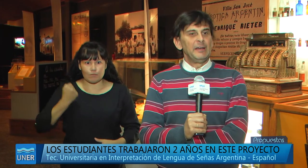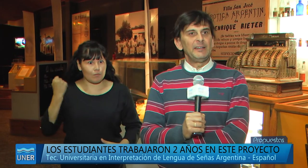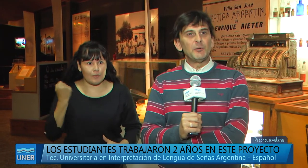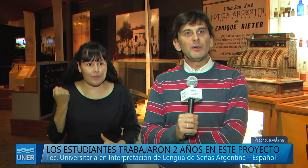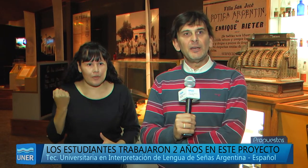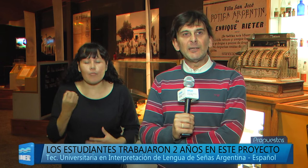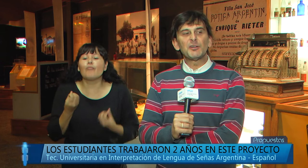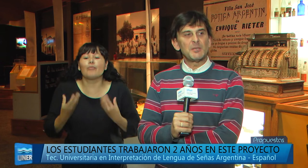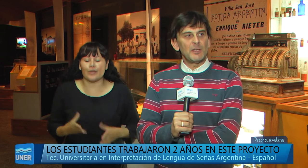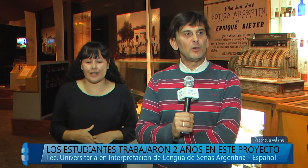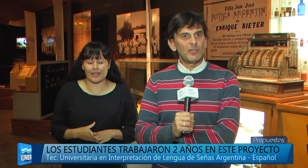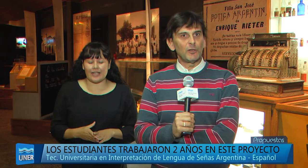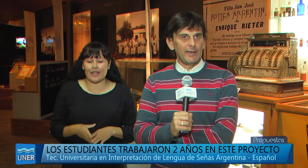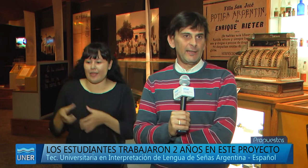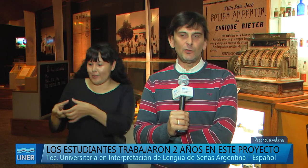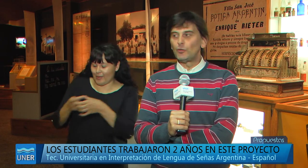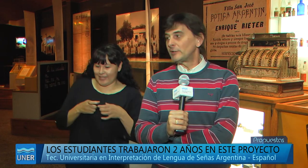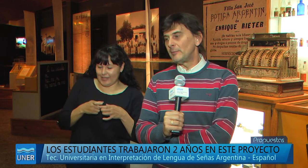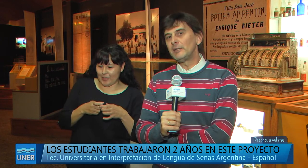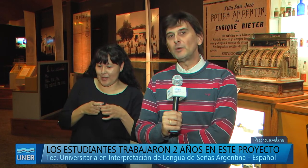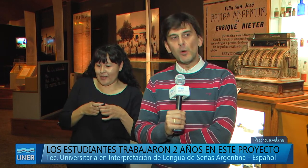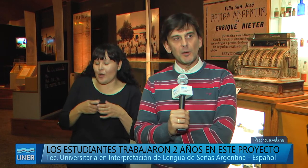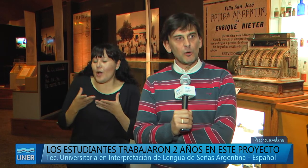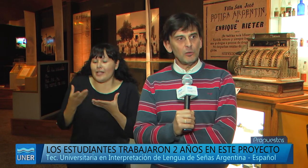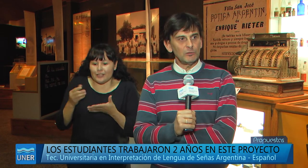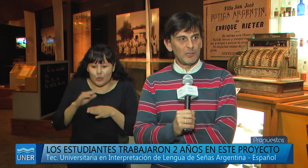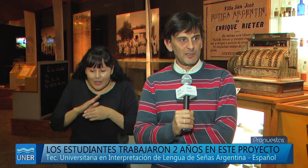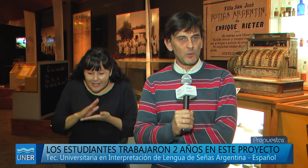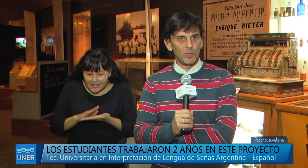Estamos recibiendo esto que es totalmente nuevo.